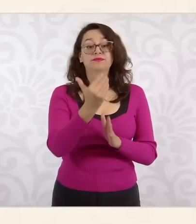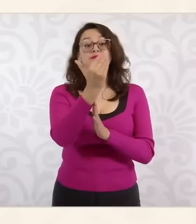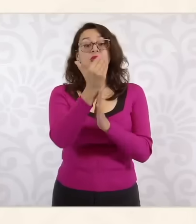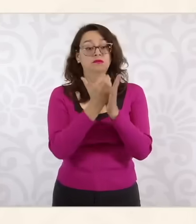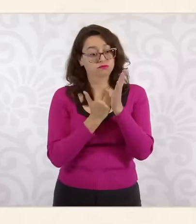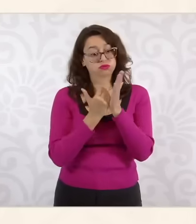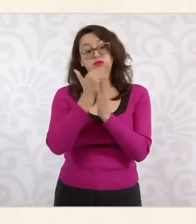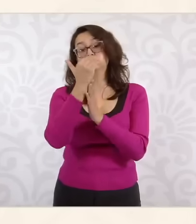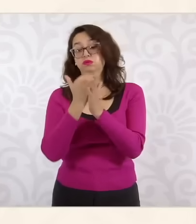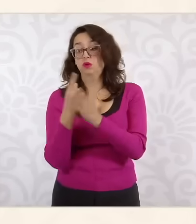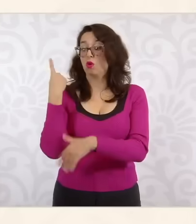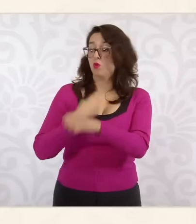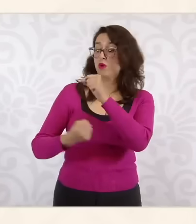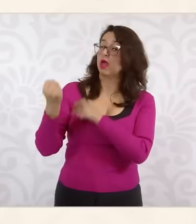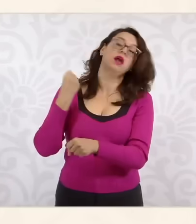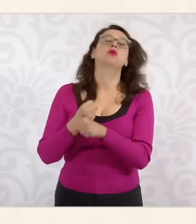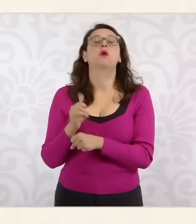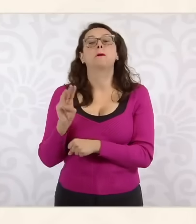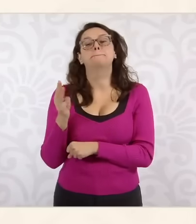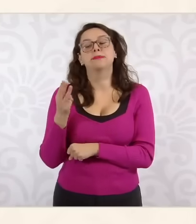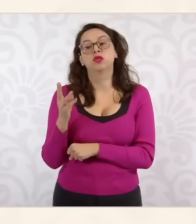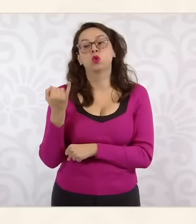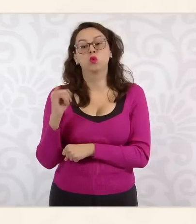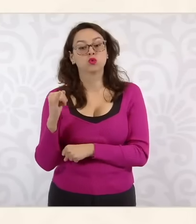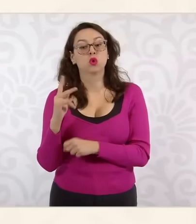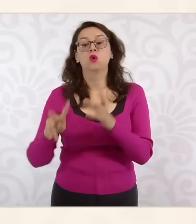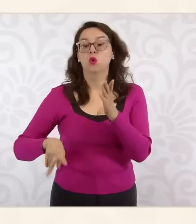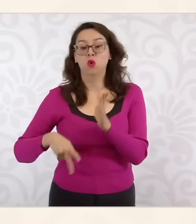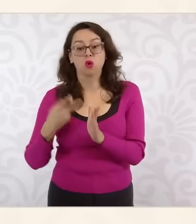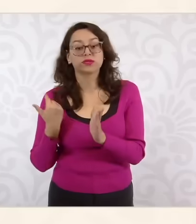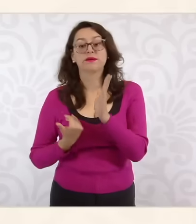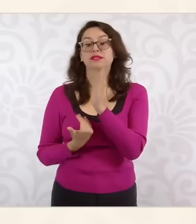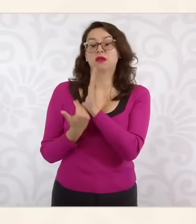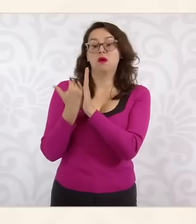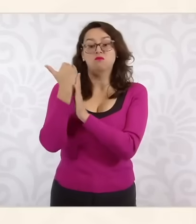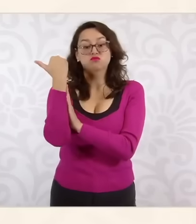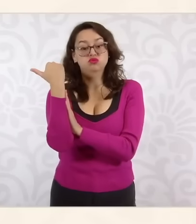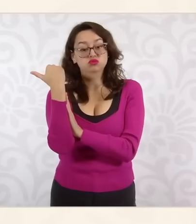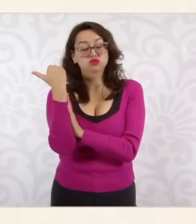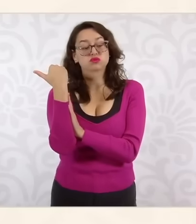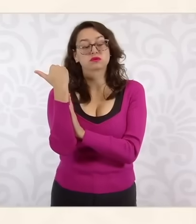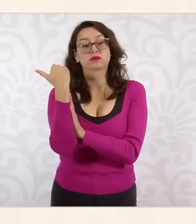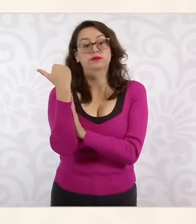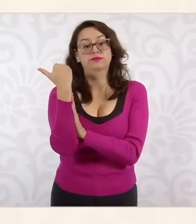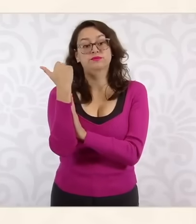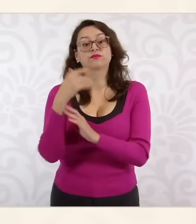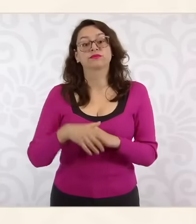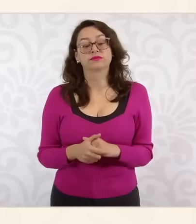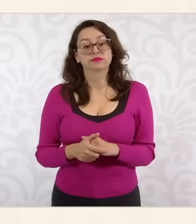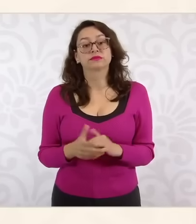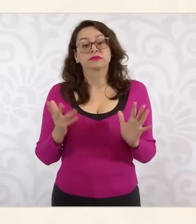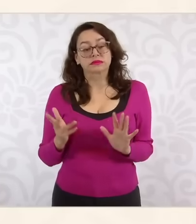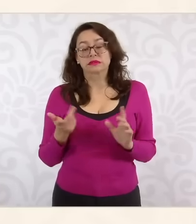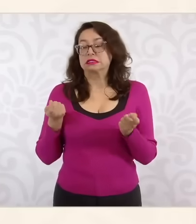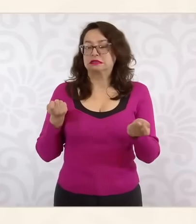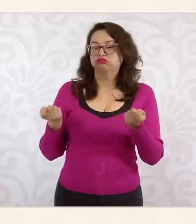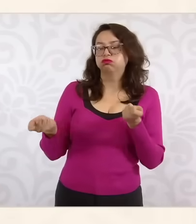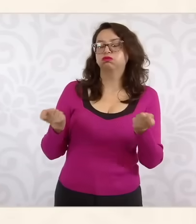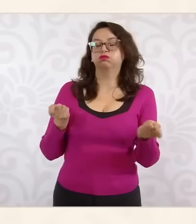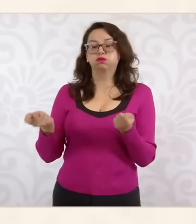del año pasado, mayo, junio, tuvimos un incremento muy importante y ahora pues hemos disminuido a 3